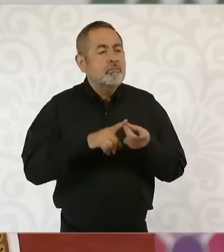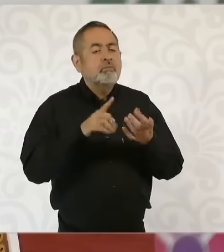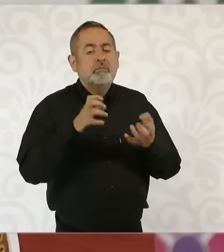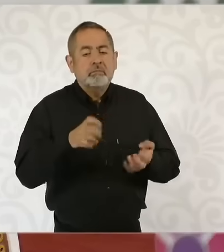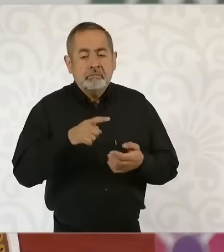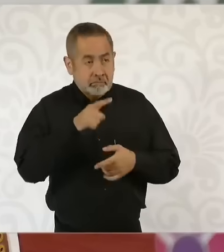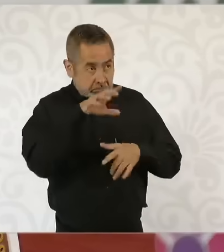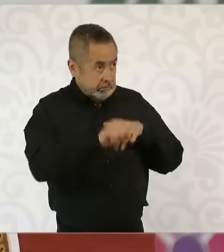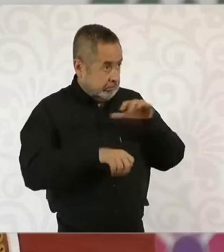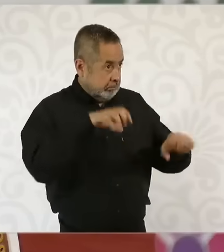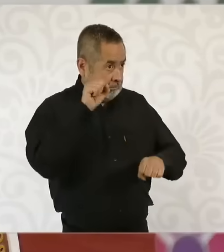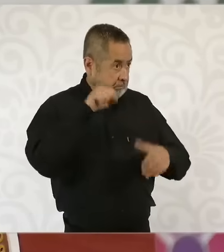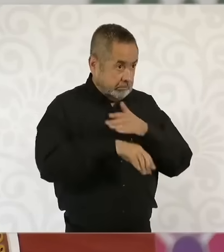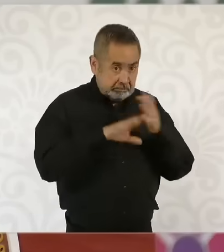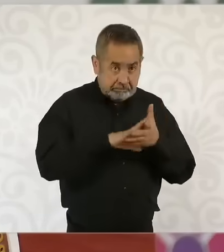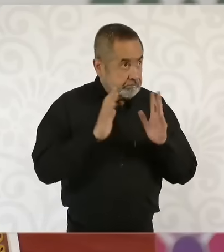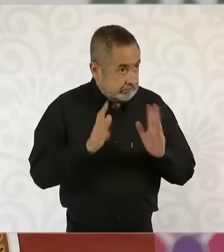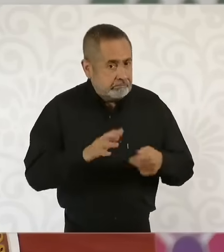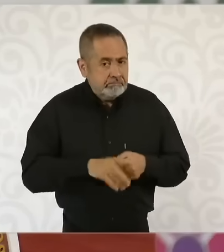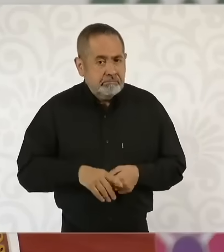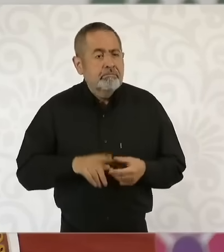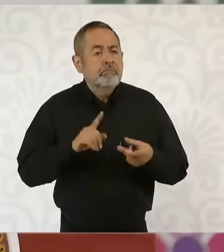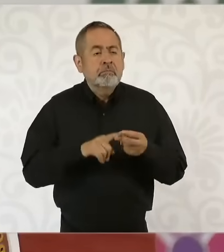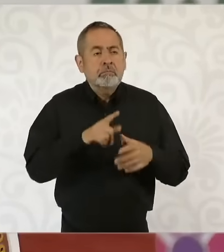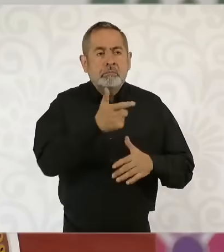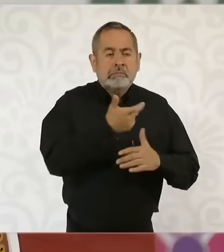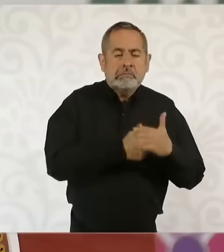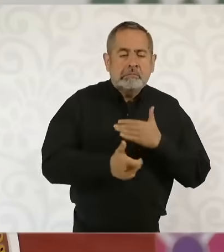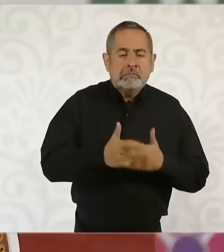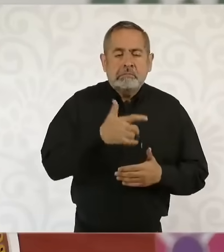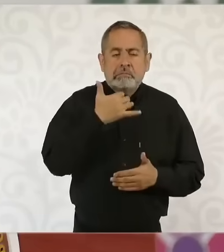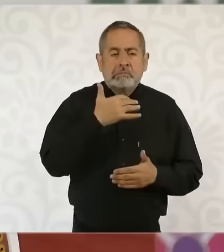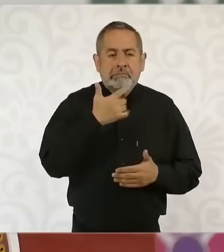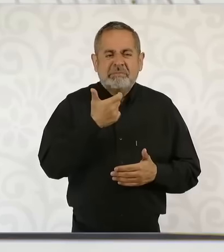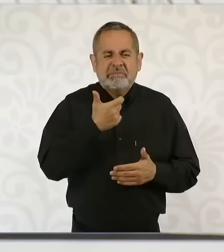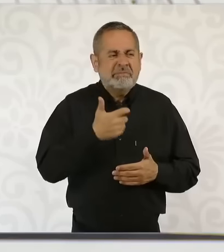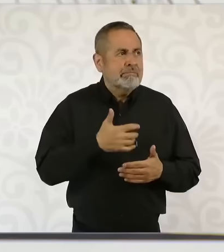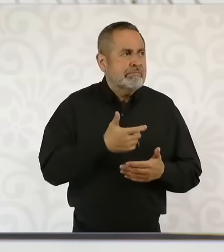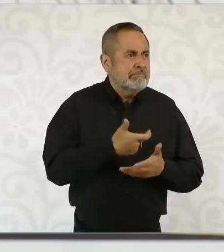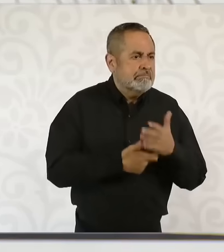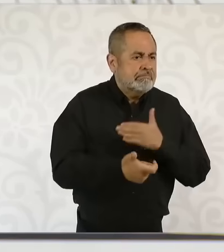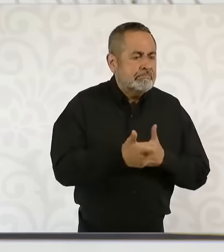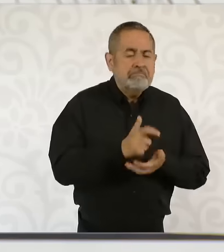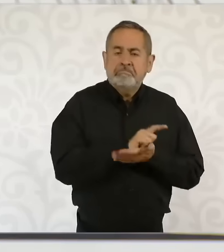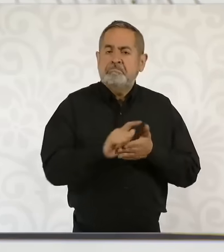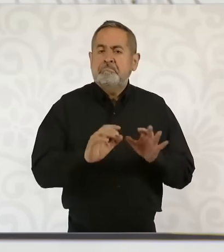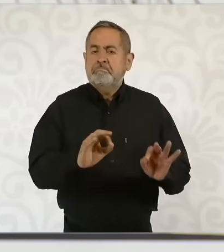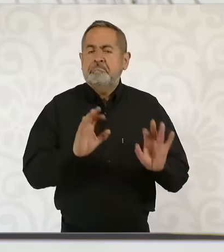detenciones? ¿Dónde está el lavado de dinero que se hace en Estados Unidos? Y en este caso lo que